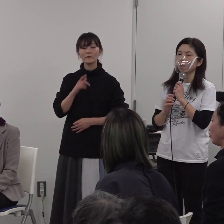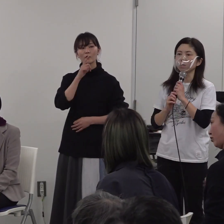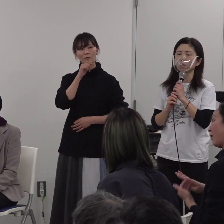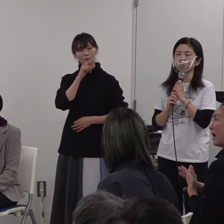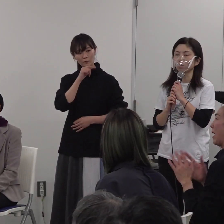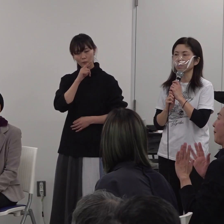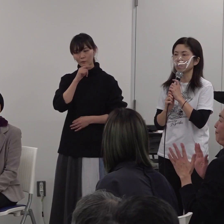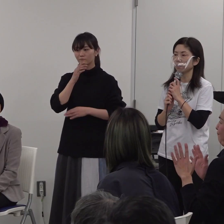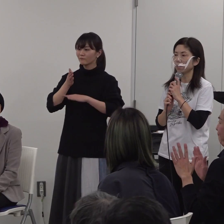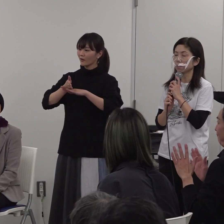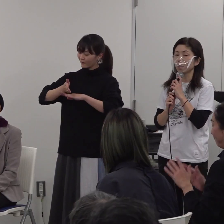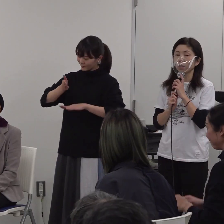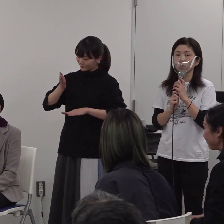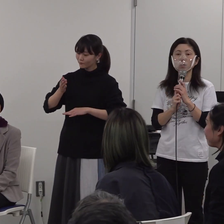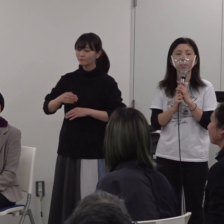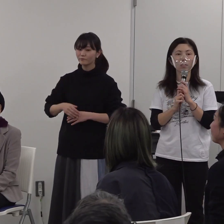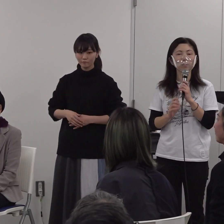橋爪）ありがとうございます そうなんです